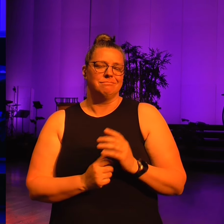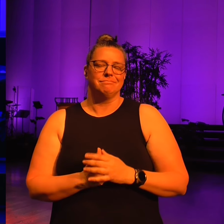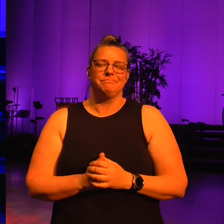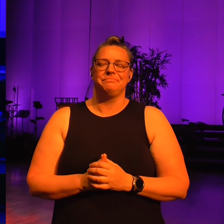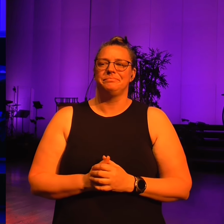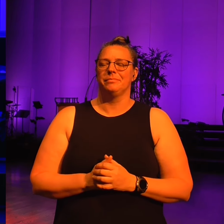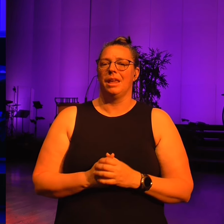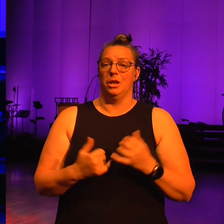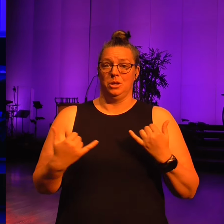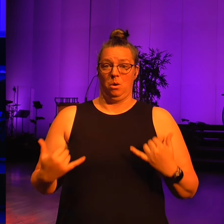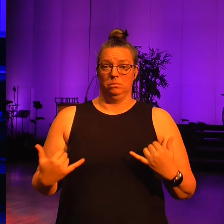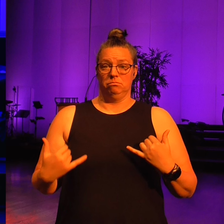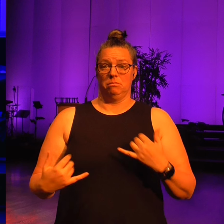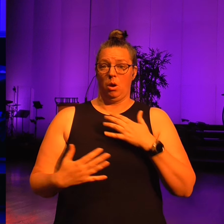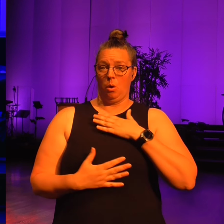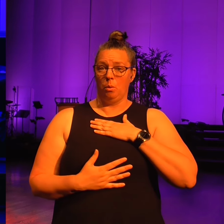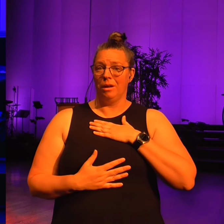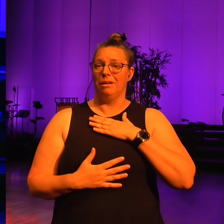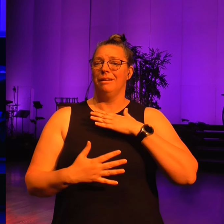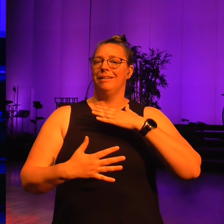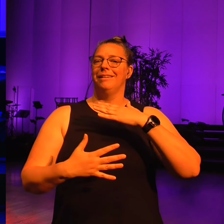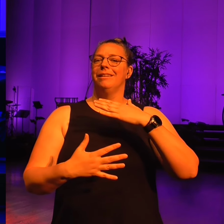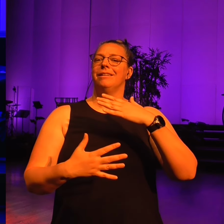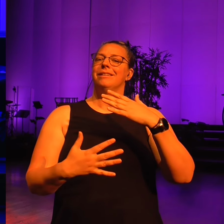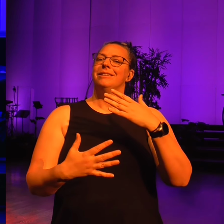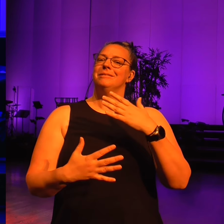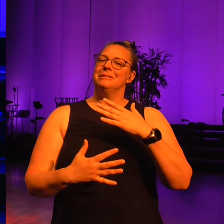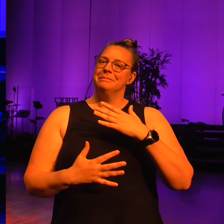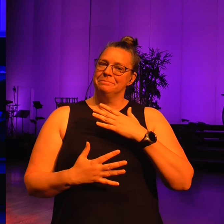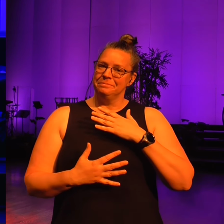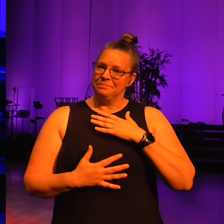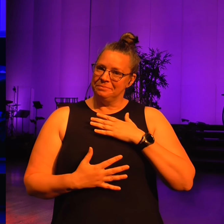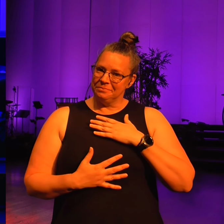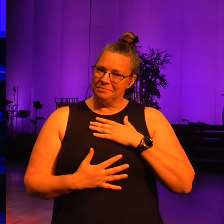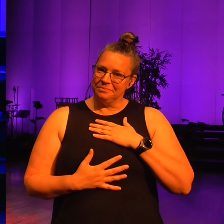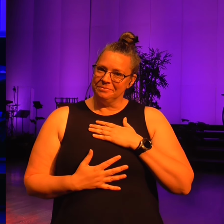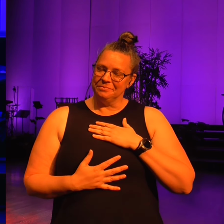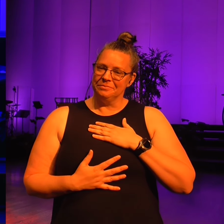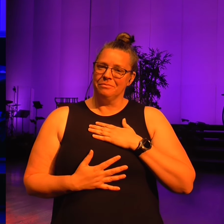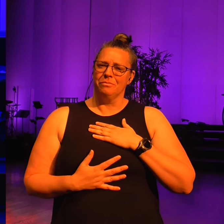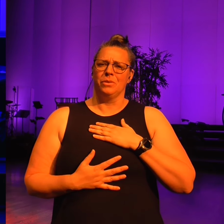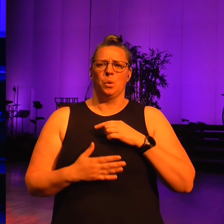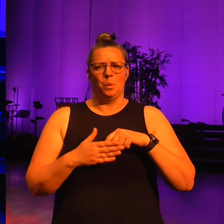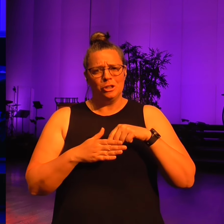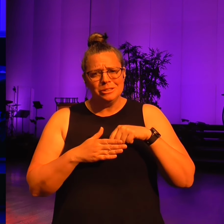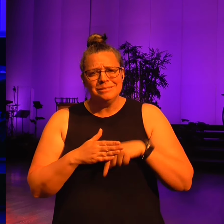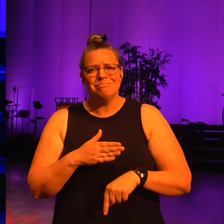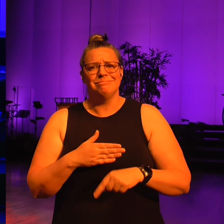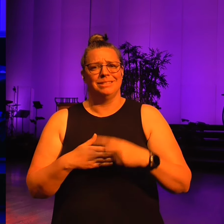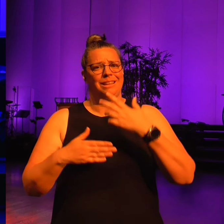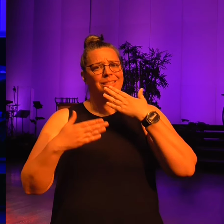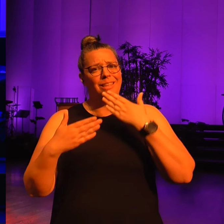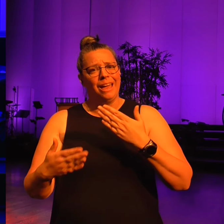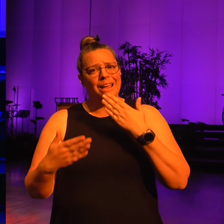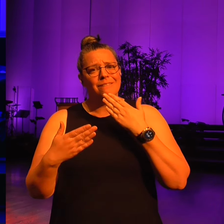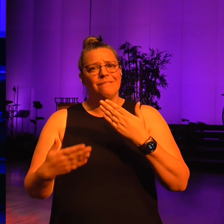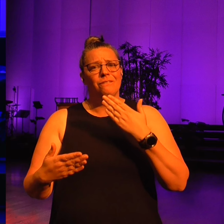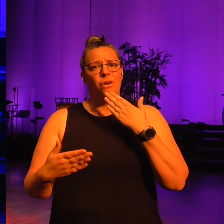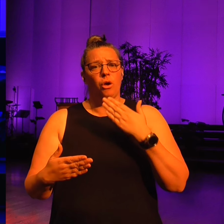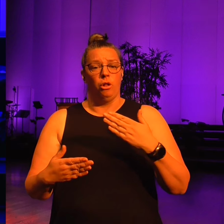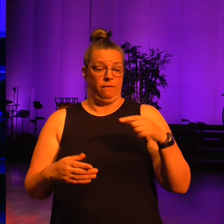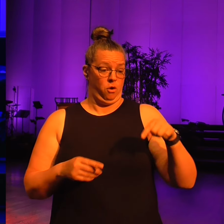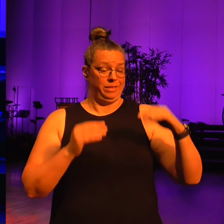Tomamos una respiración profunda y estamos profundamente agradecidos Profundamente agradecidos por esta enseñanza